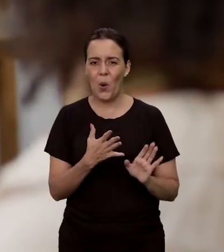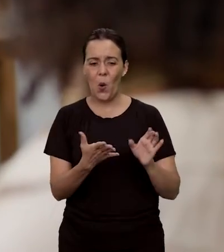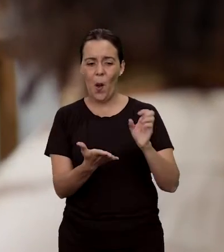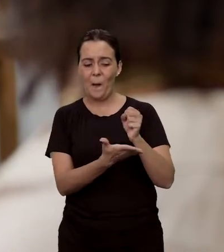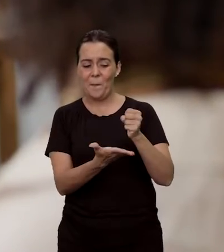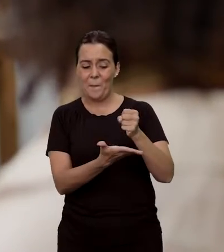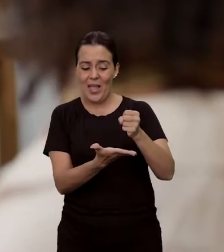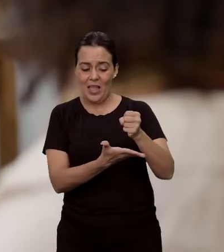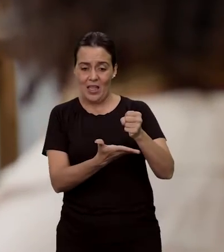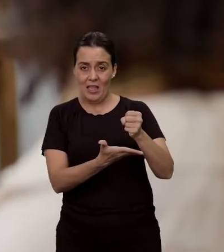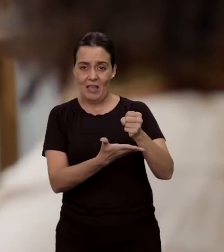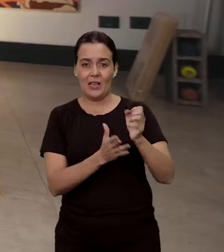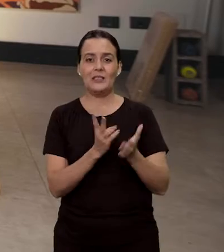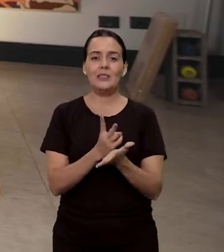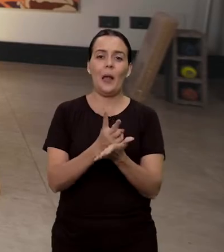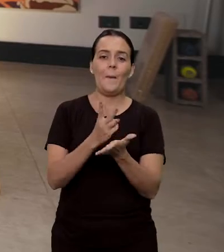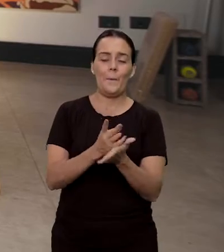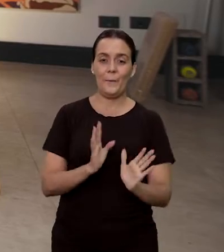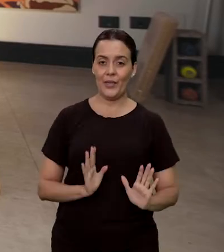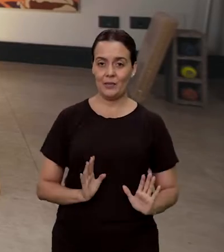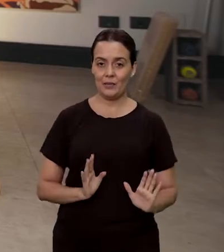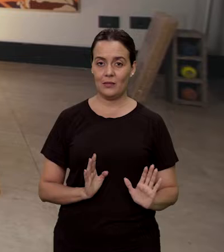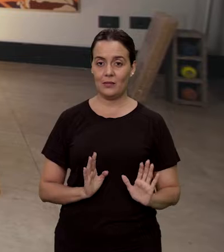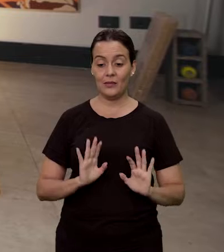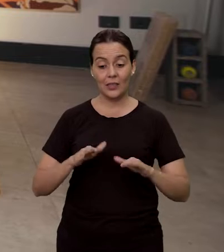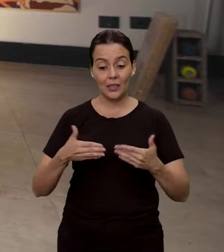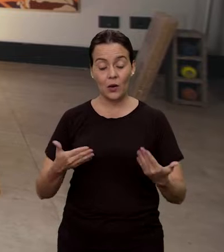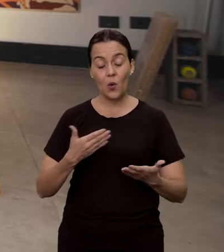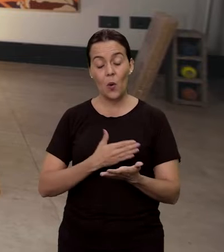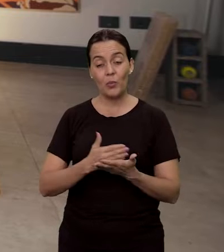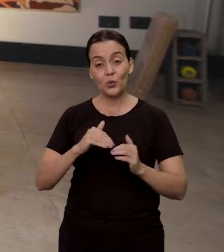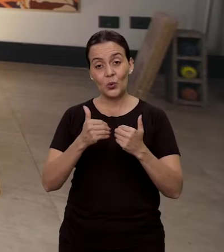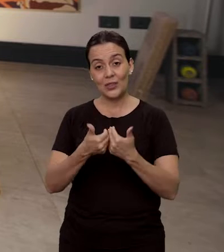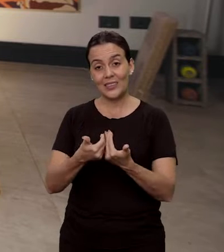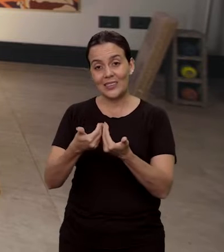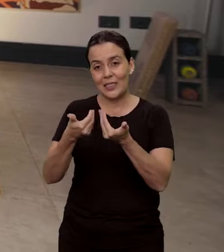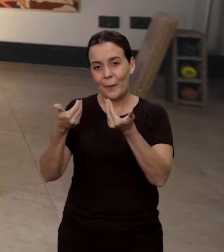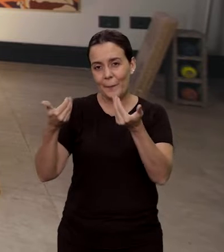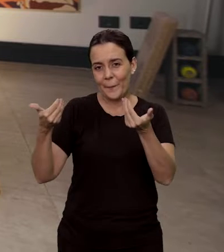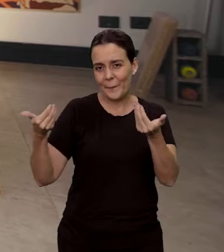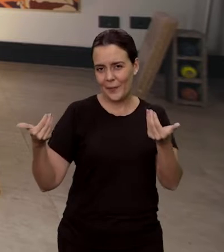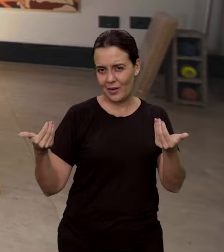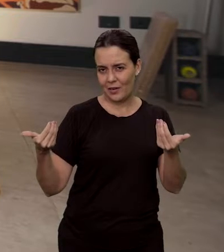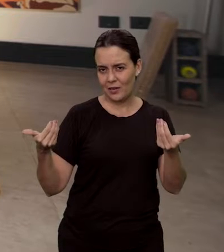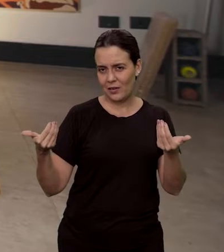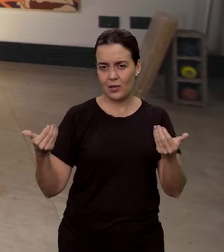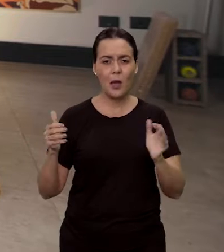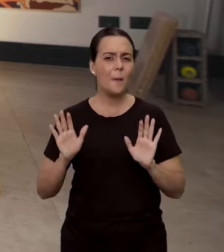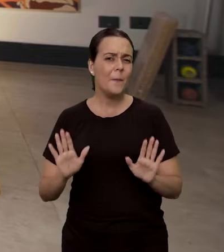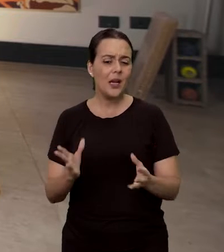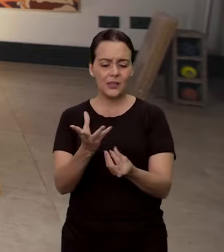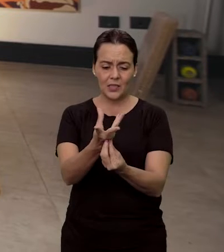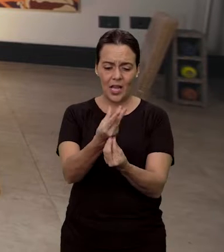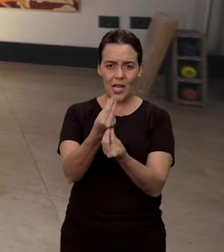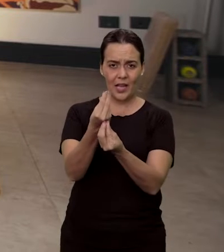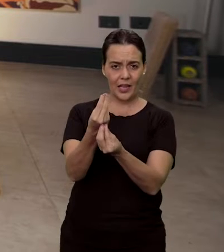não tem esse reconhecimento. E aí, é interessante tu dizer isso, porque isso espelha em diversas ideias de arte.